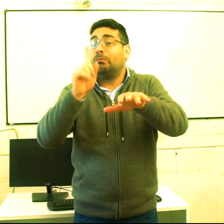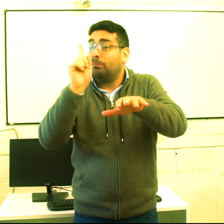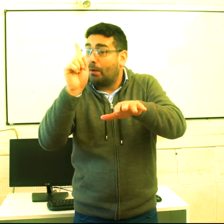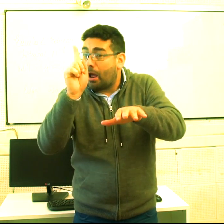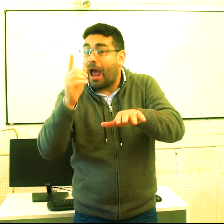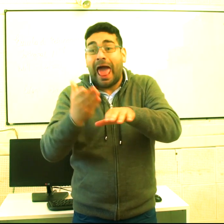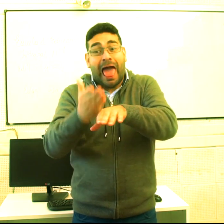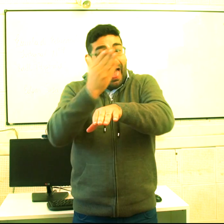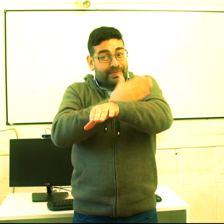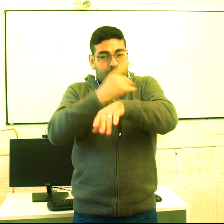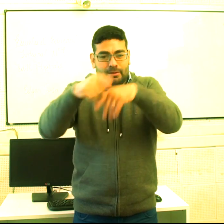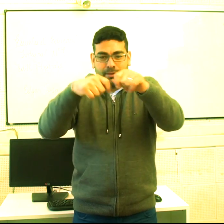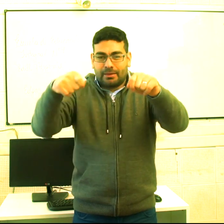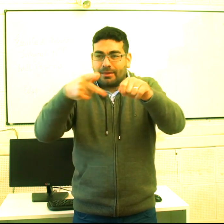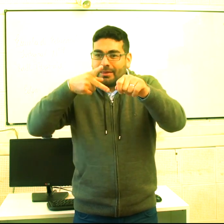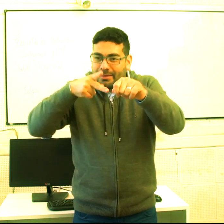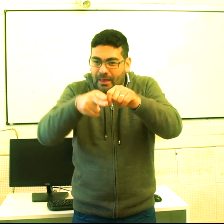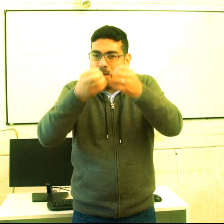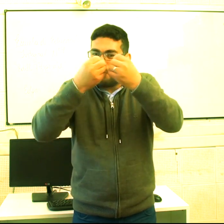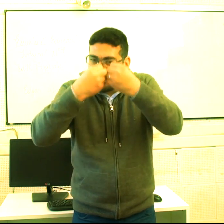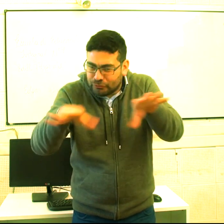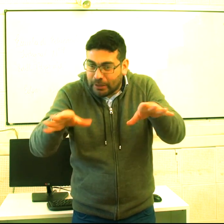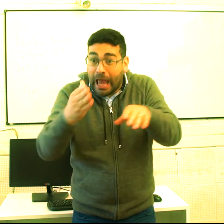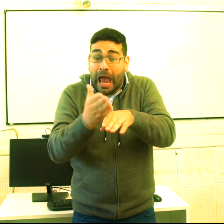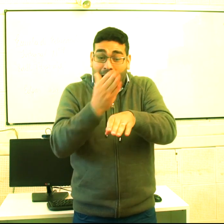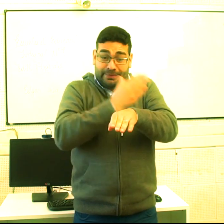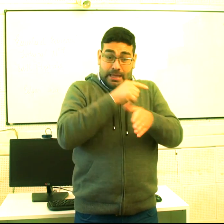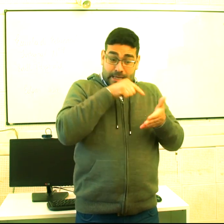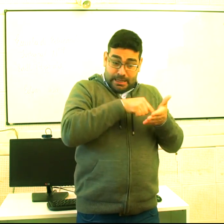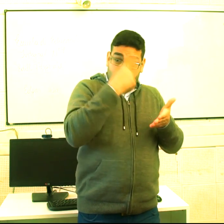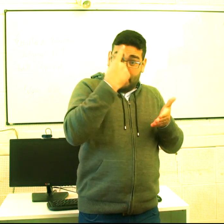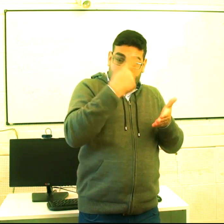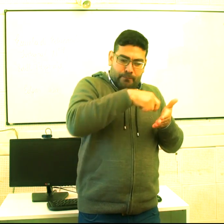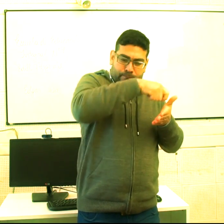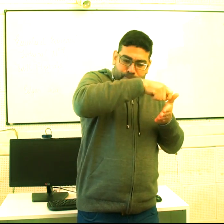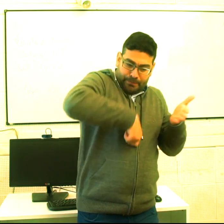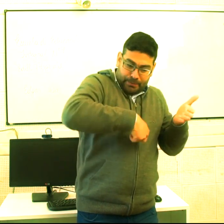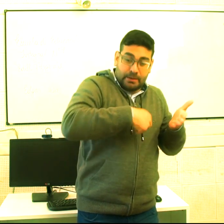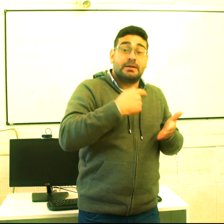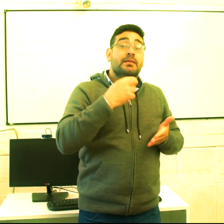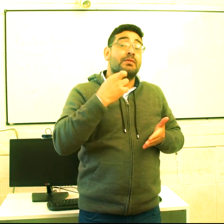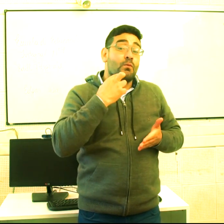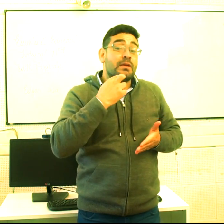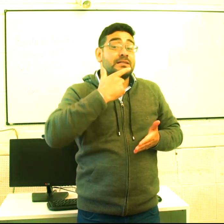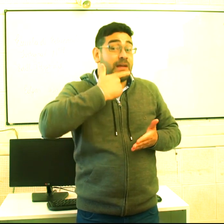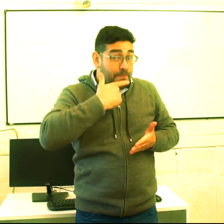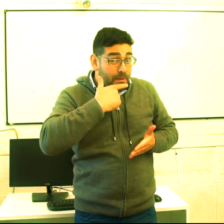pero primero se firmó la creación el 19 de septiembre,